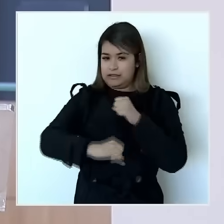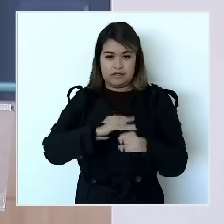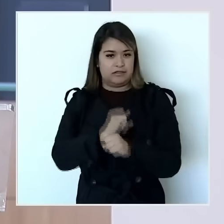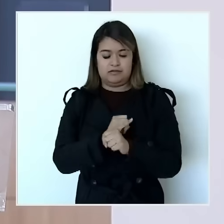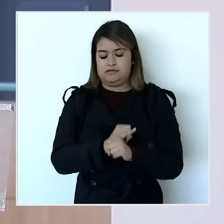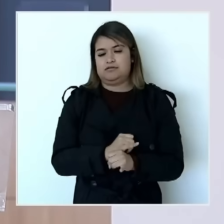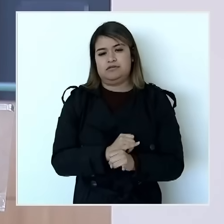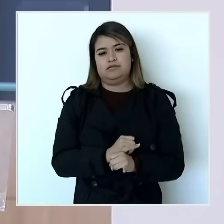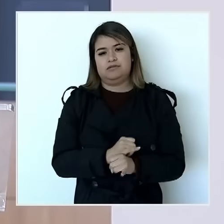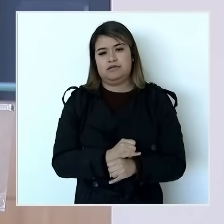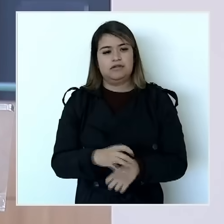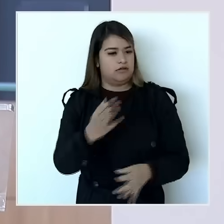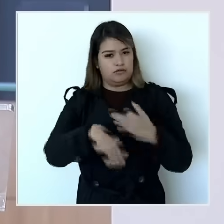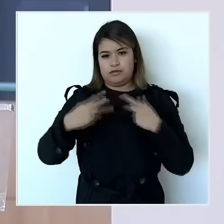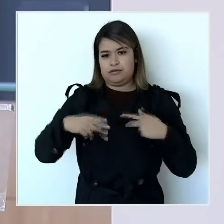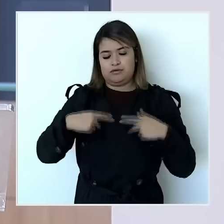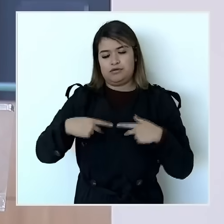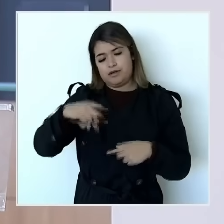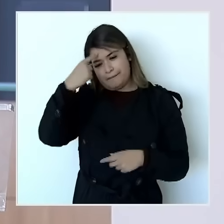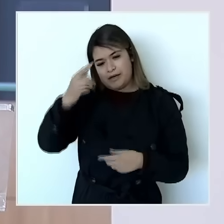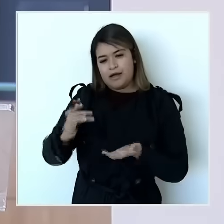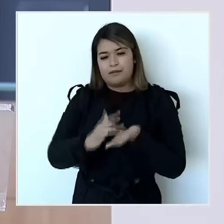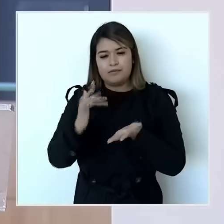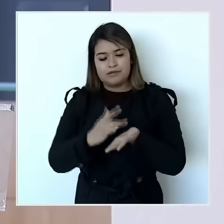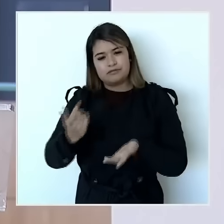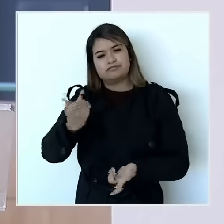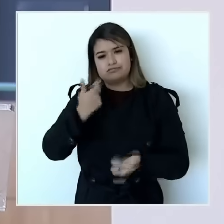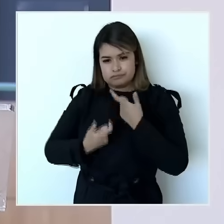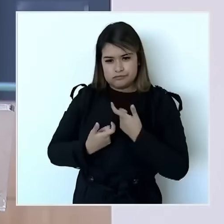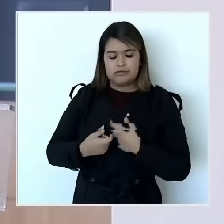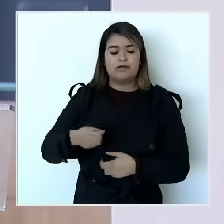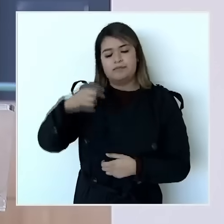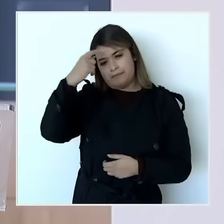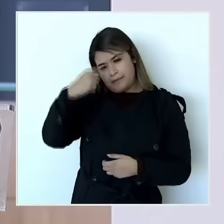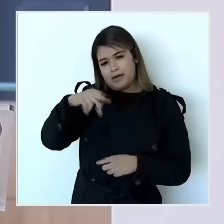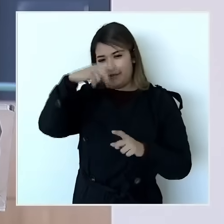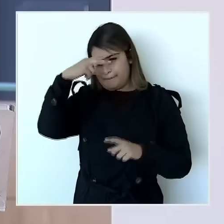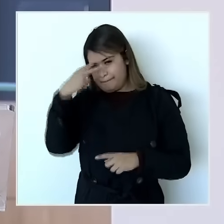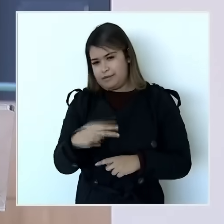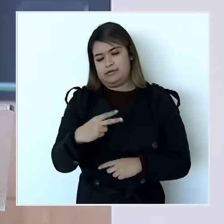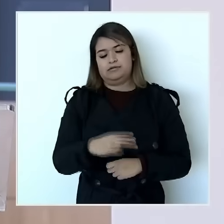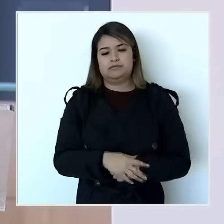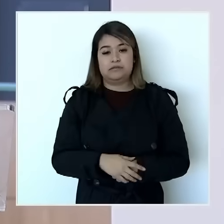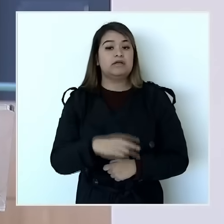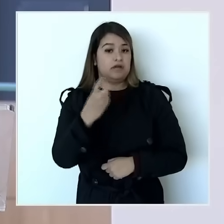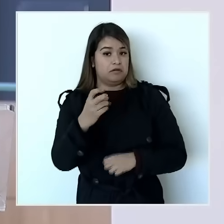públicas de nuestro país, que ya ha alcanzado, por cierto, cifras históricas gracias a esta